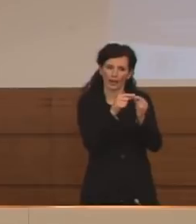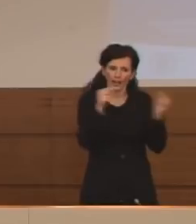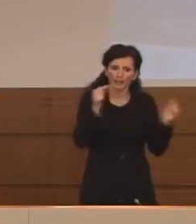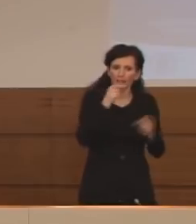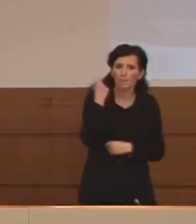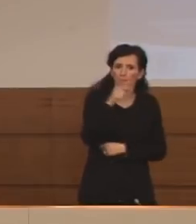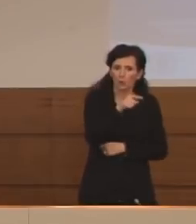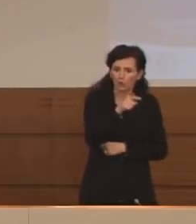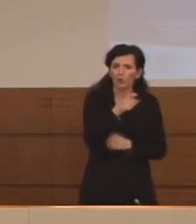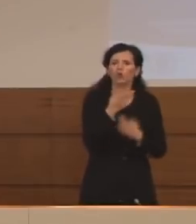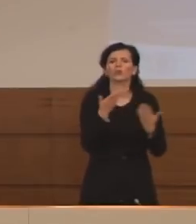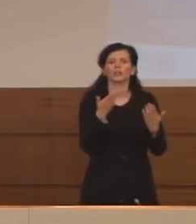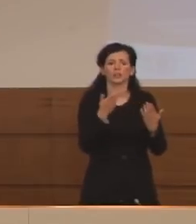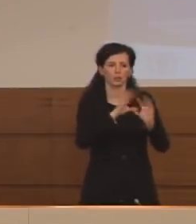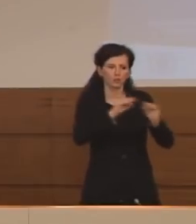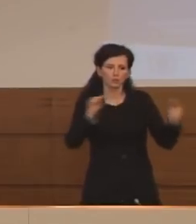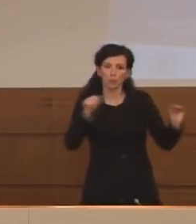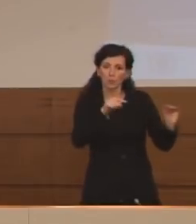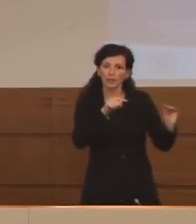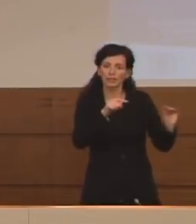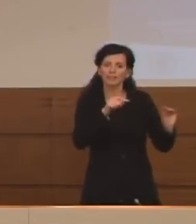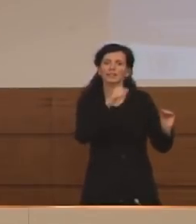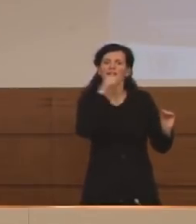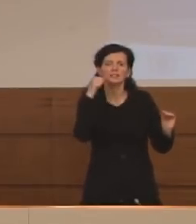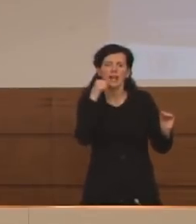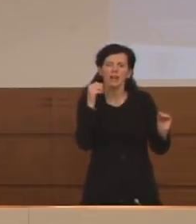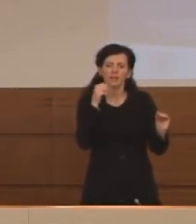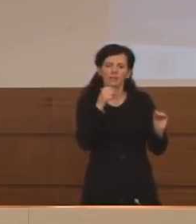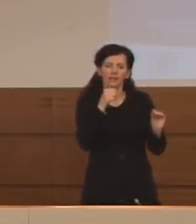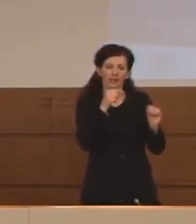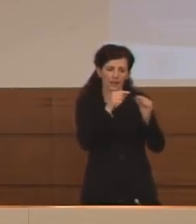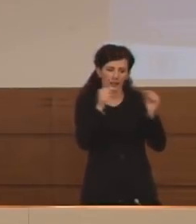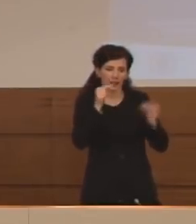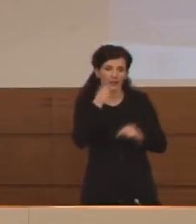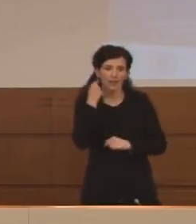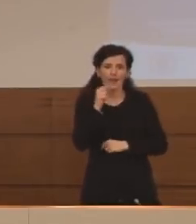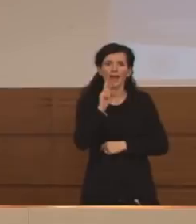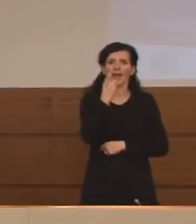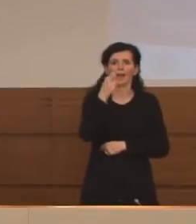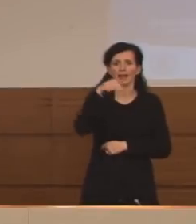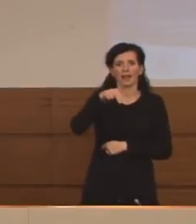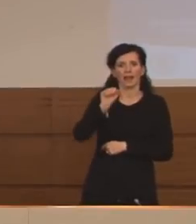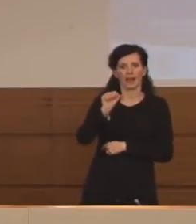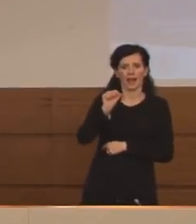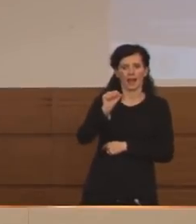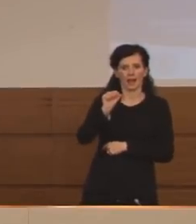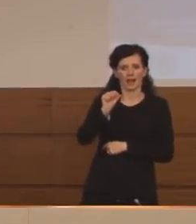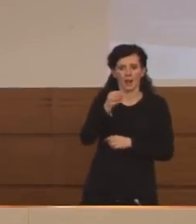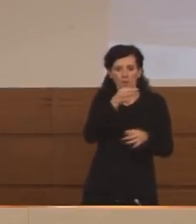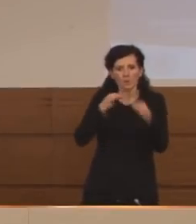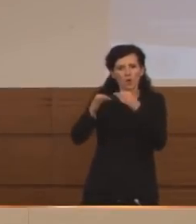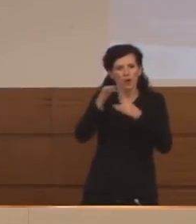che servono specialmente per l'estrazione dell'RNA, che è preliminare al test molecolare, la PCR di amplificazione.